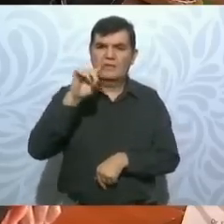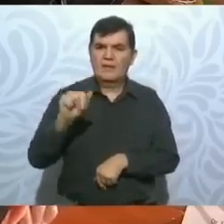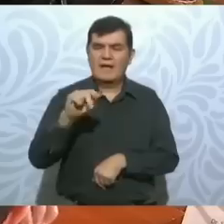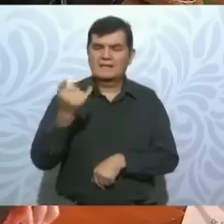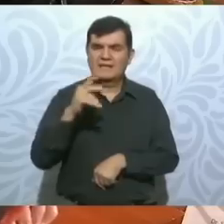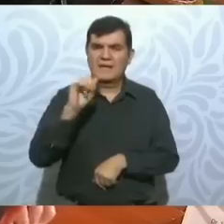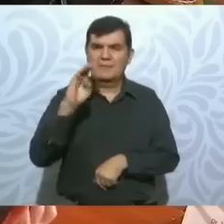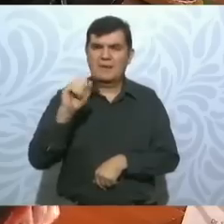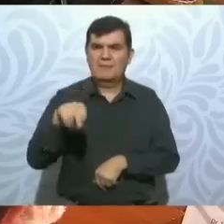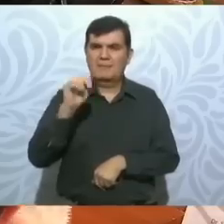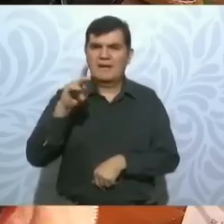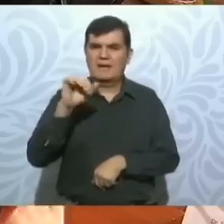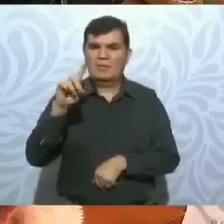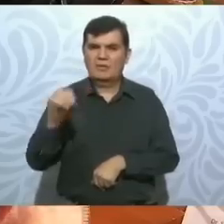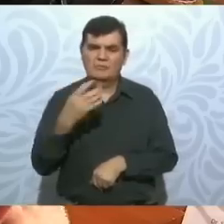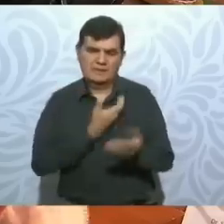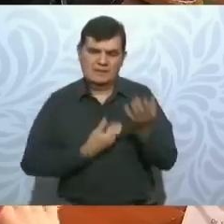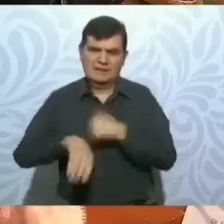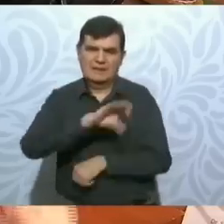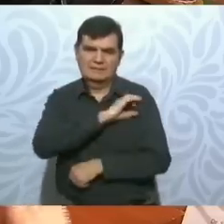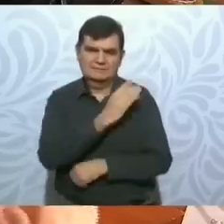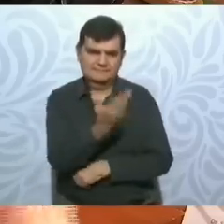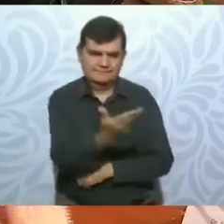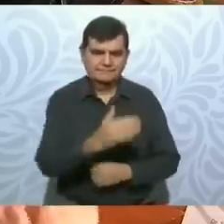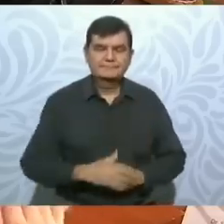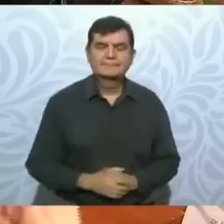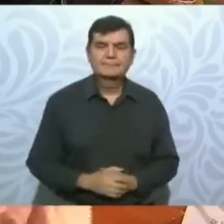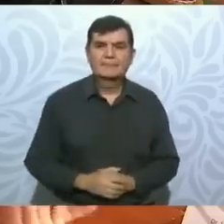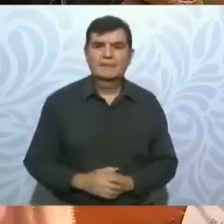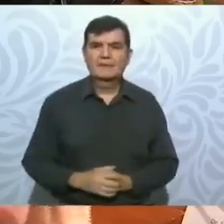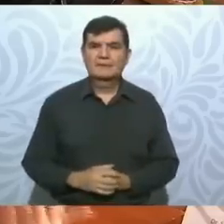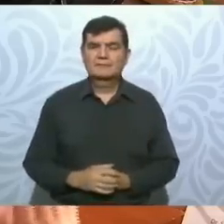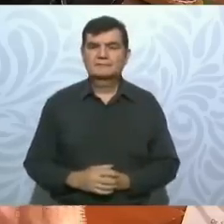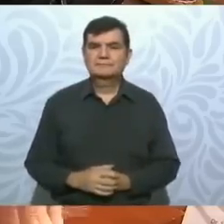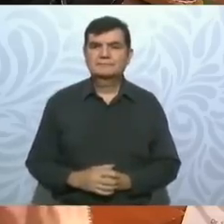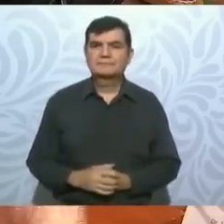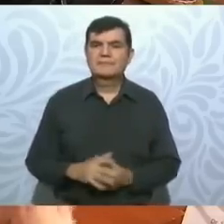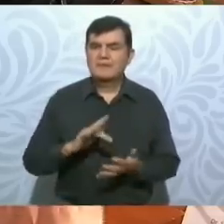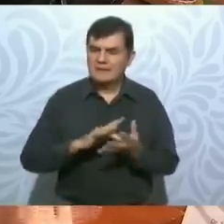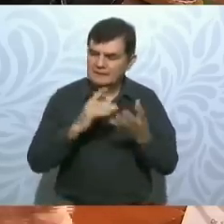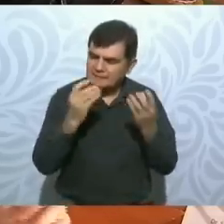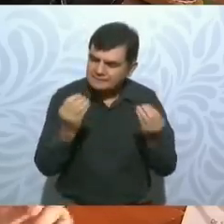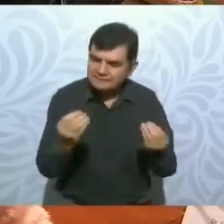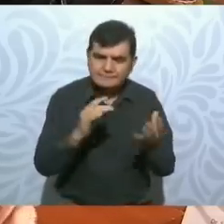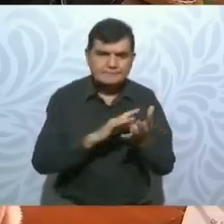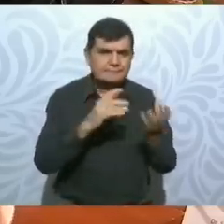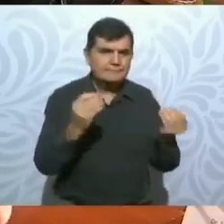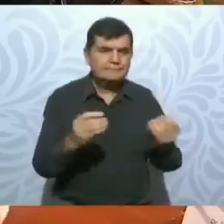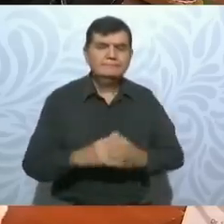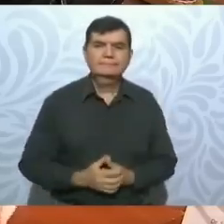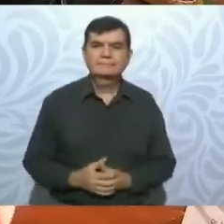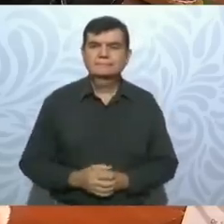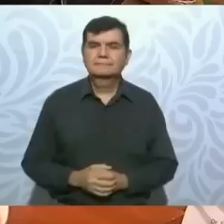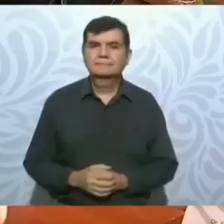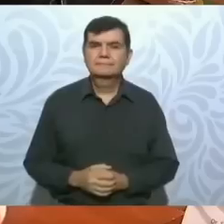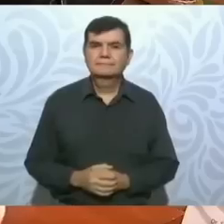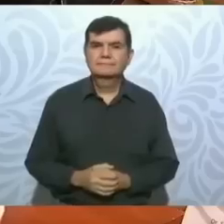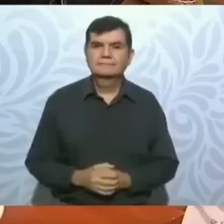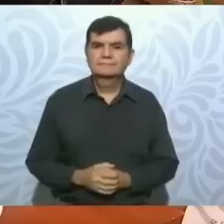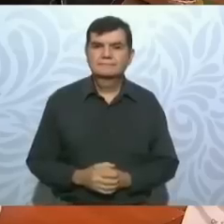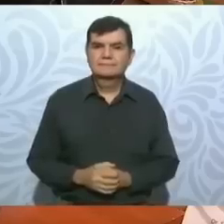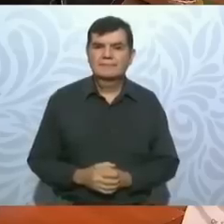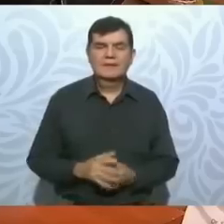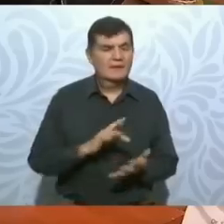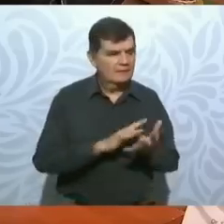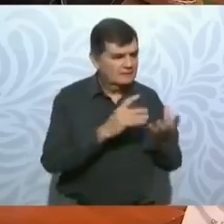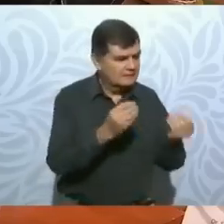pardo Muchas [Música] gracias muchas gracias Muy